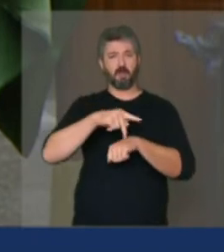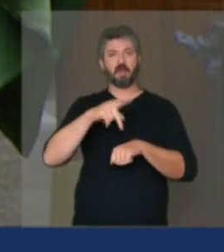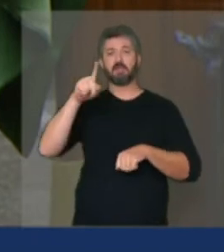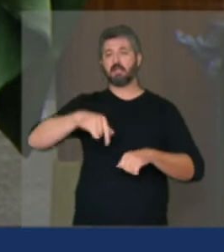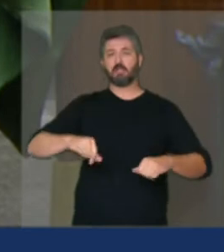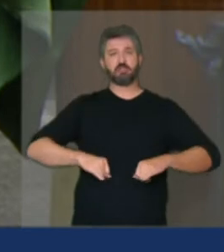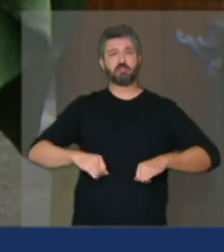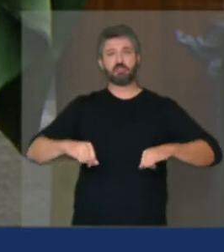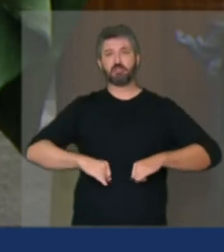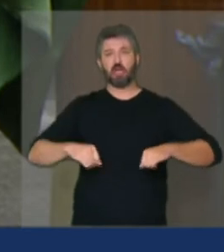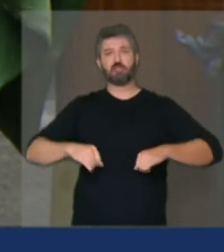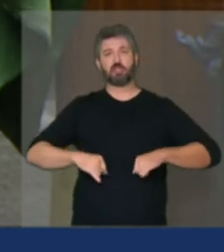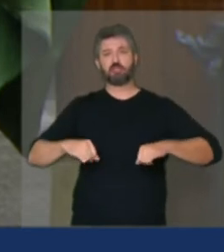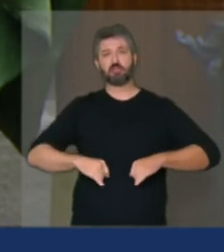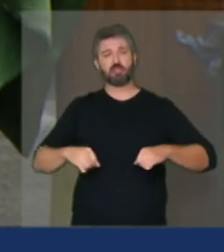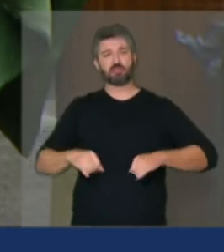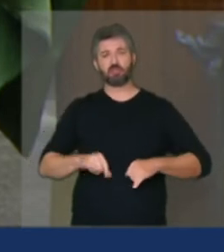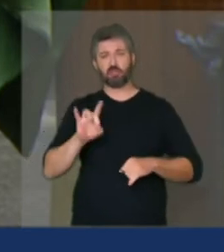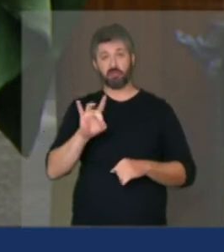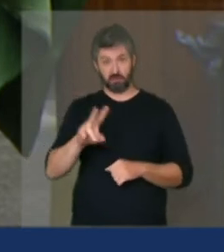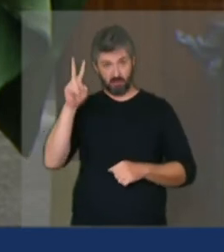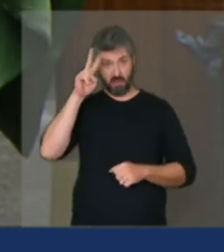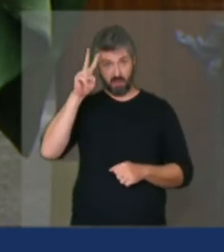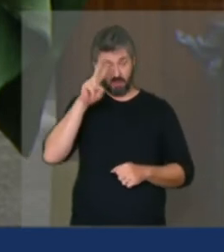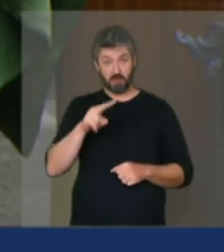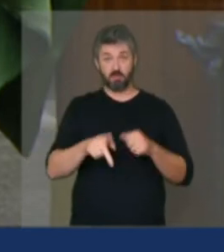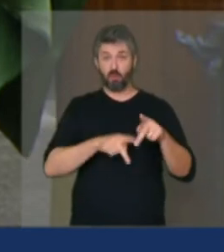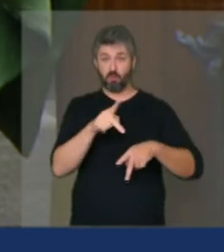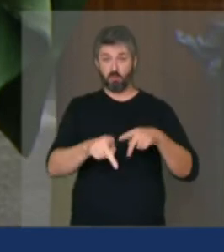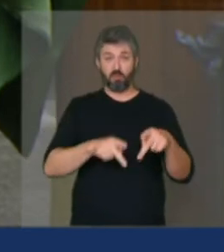VAMOS LEMBRAR DO POVO BRASILEIRO QUE ERA ALEGRE, QUE CULTIVAVA A ALEGRIA E QUE